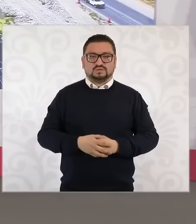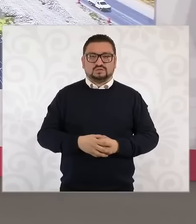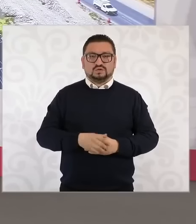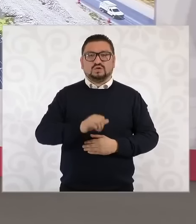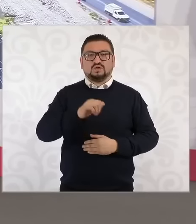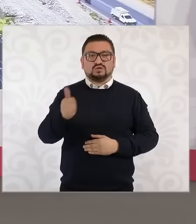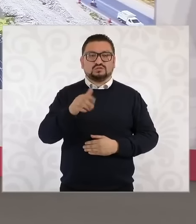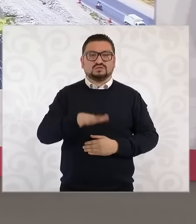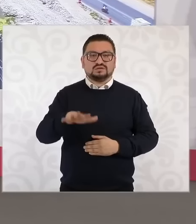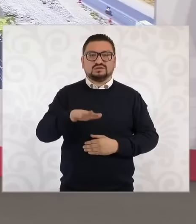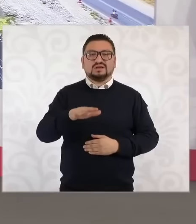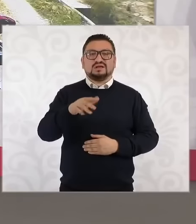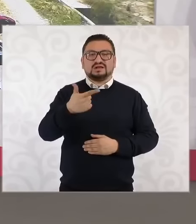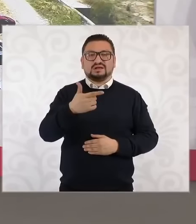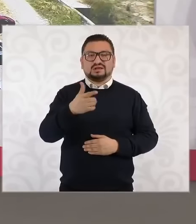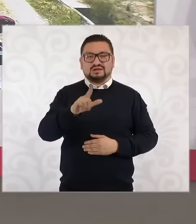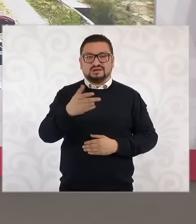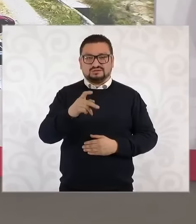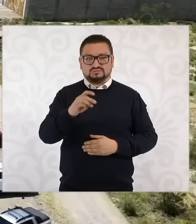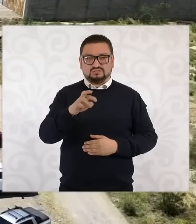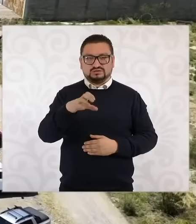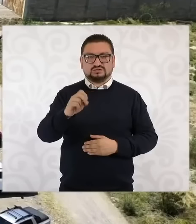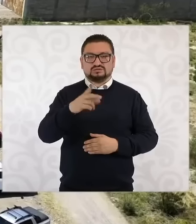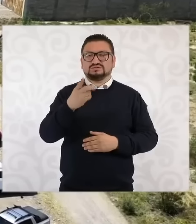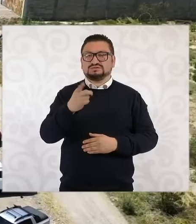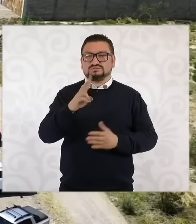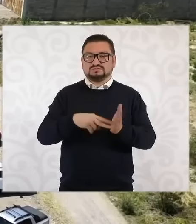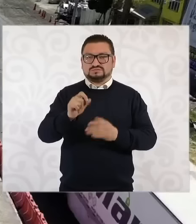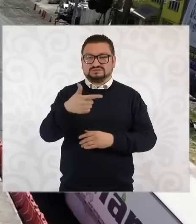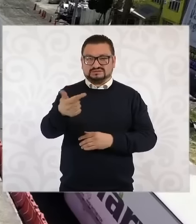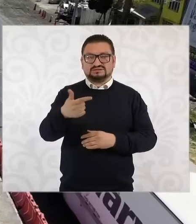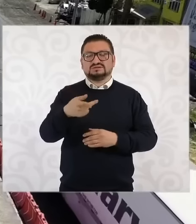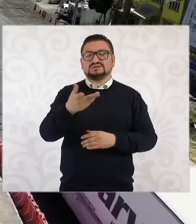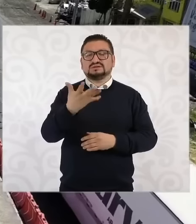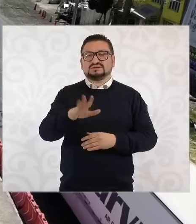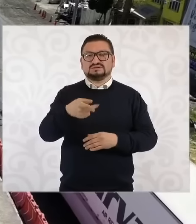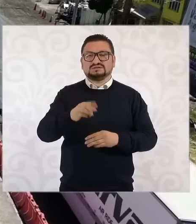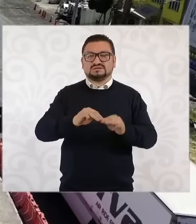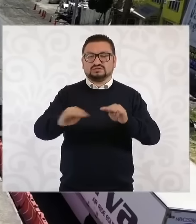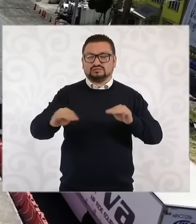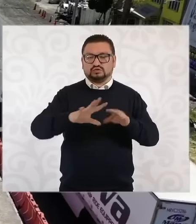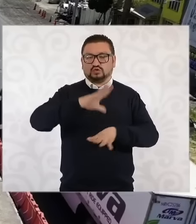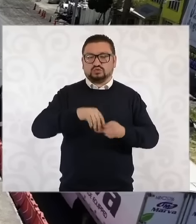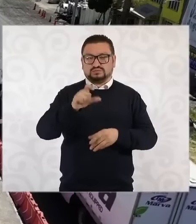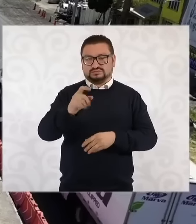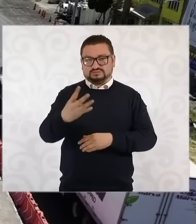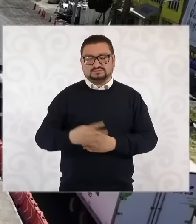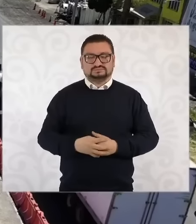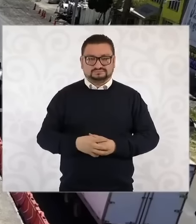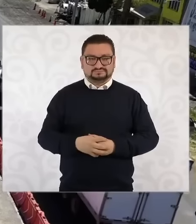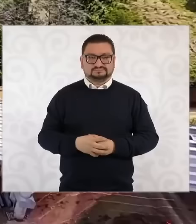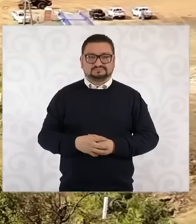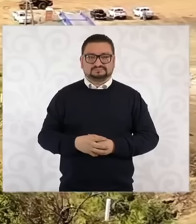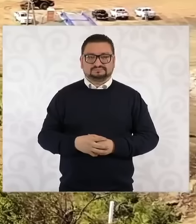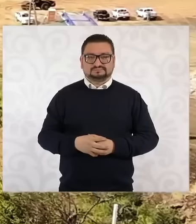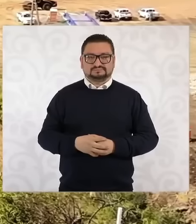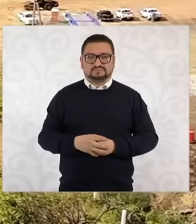de Moreno debe estar terminándose en diciembre de 2027. Tenemos 10 km de 24 concluidos. La siguiente